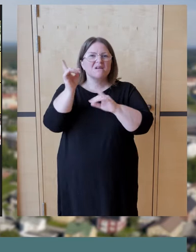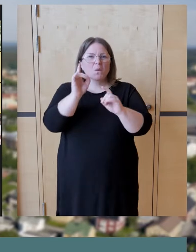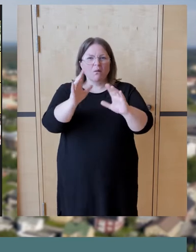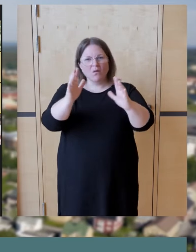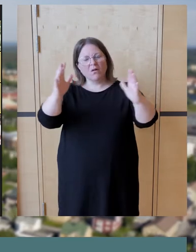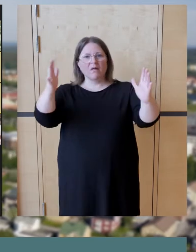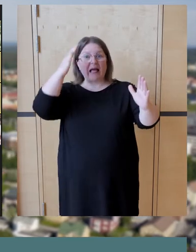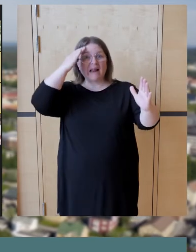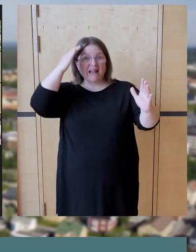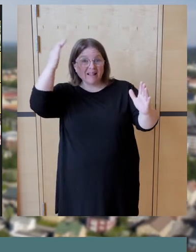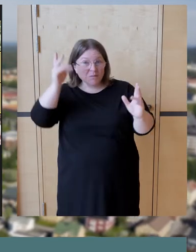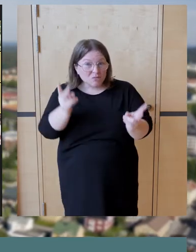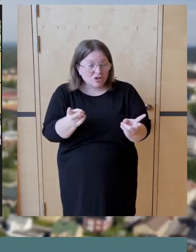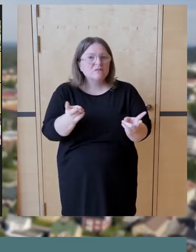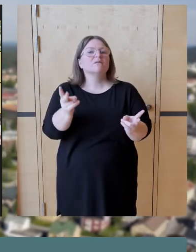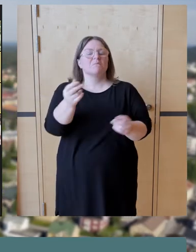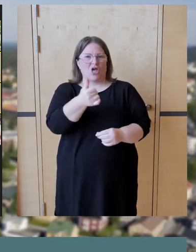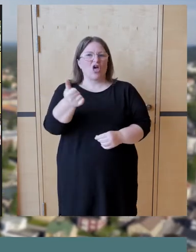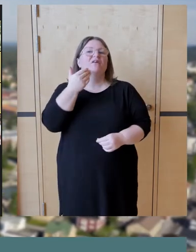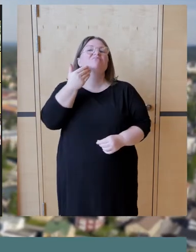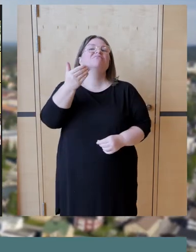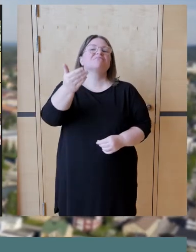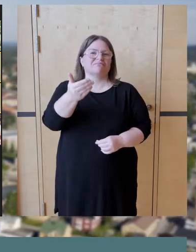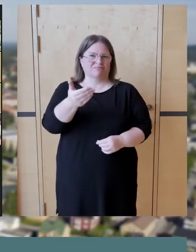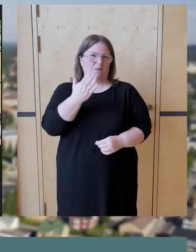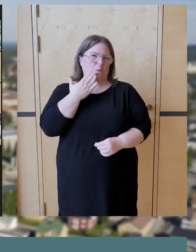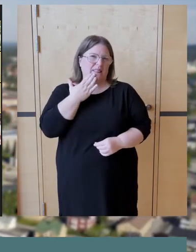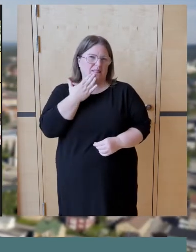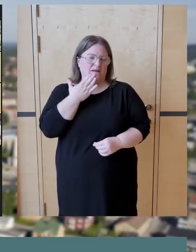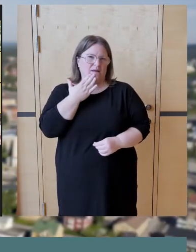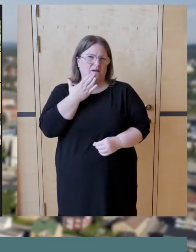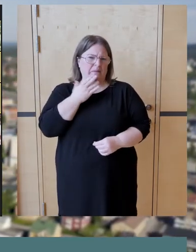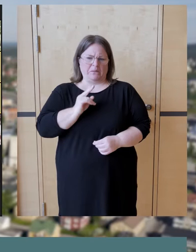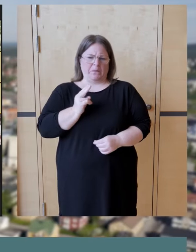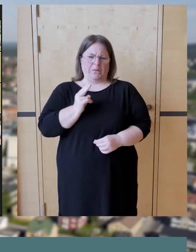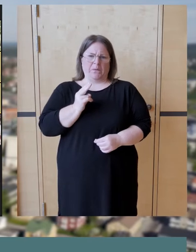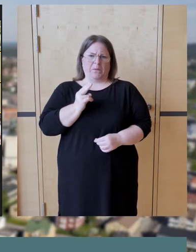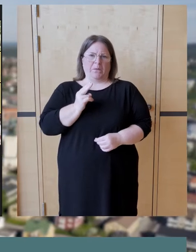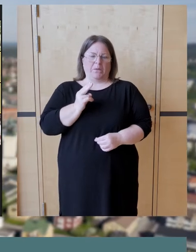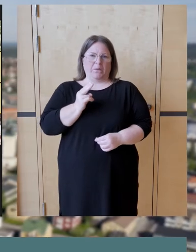Kommer det behövas boende så småningom Inget inget Kyligt precis igenom när den här